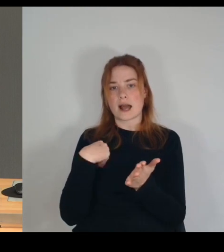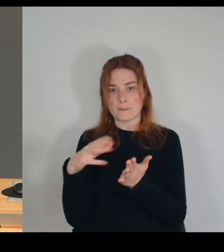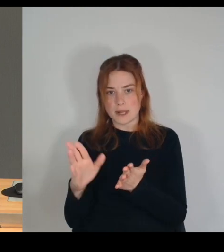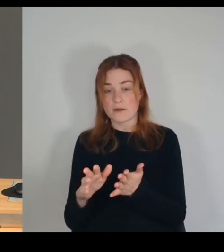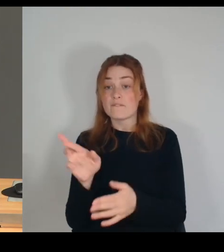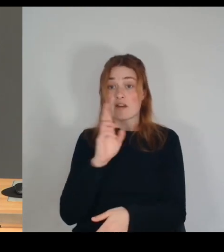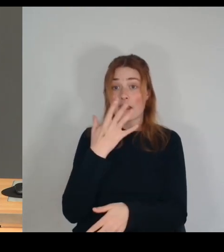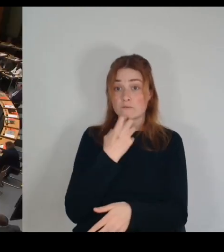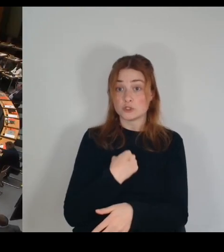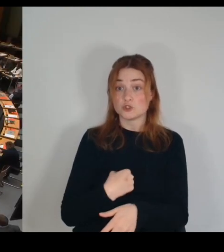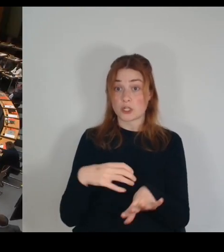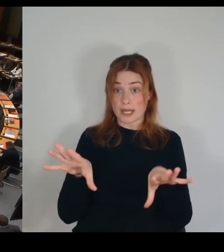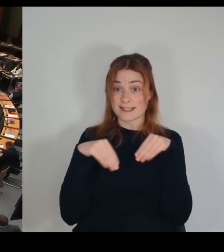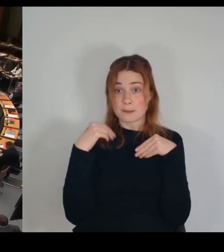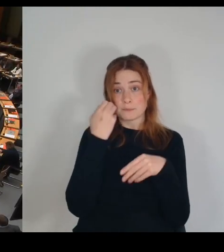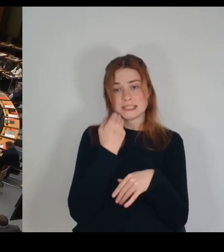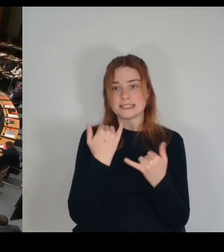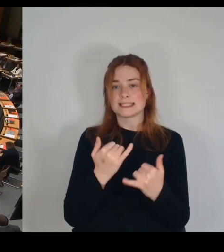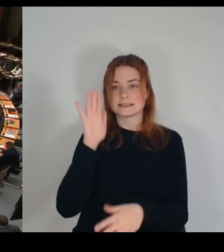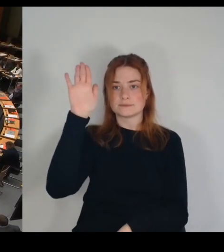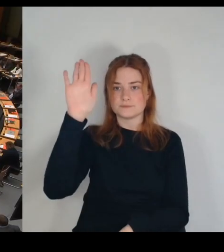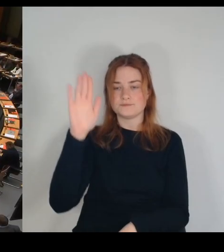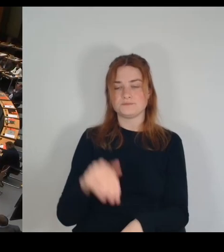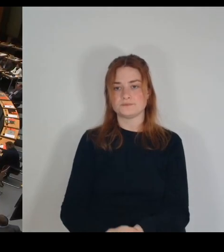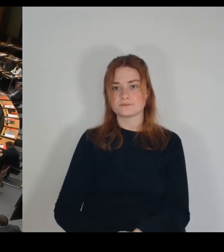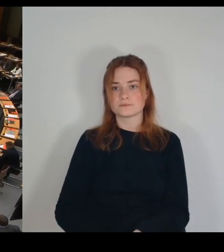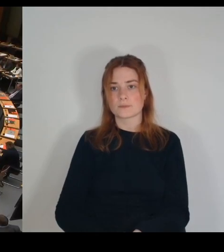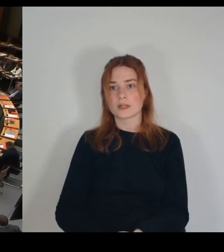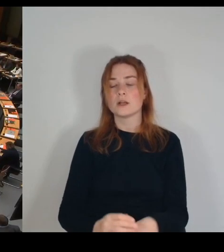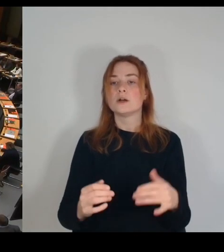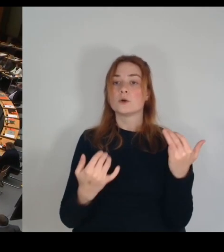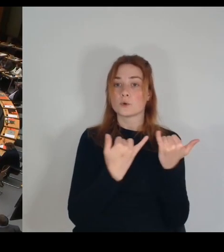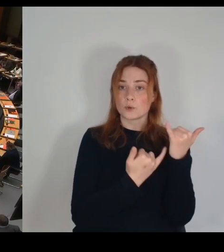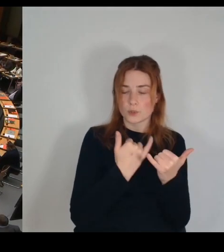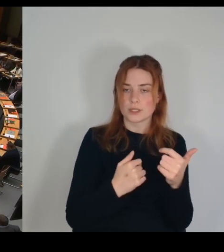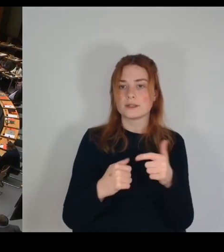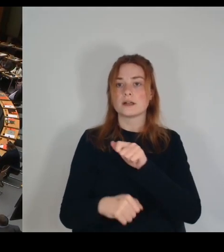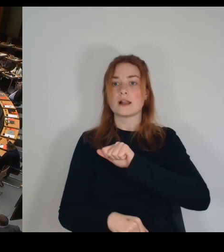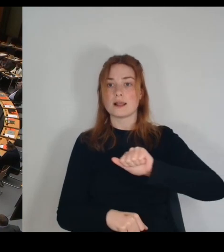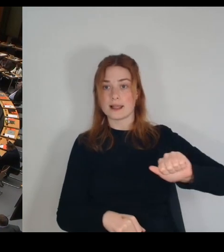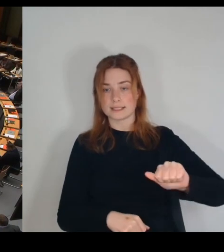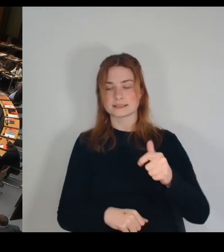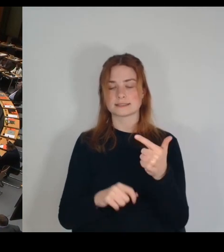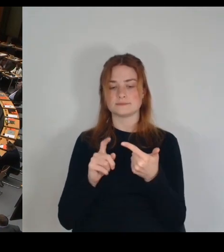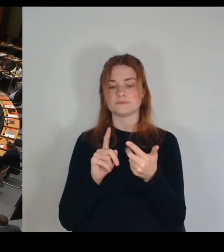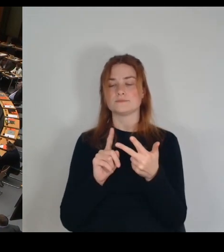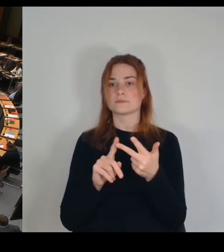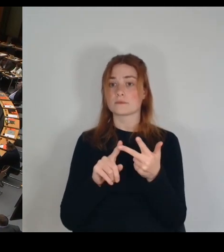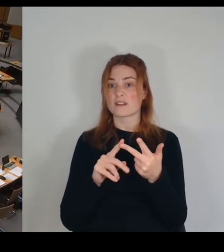Bündnis 90 Grüne und Linksfraktion. Wer stimmt dagegen? Das sind die Koalitionsfraktionen CDU und SPD.